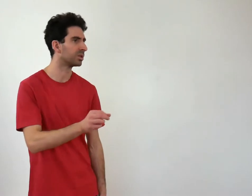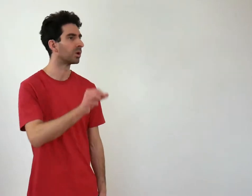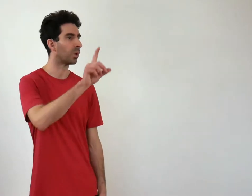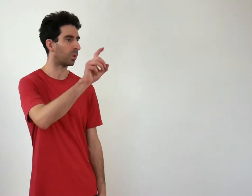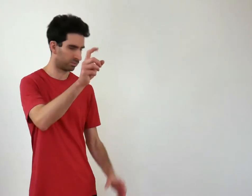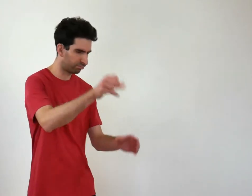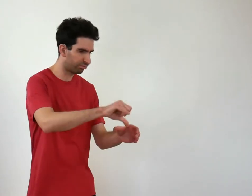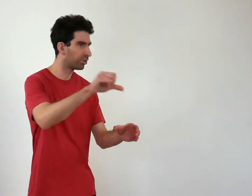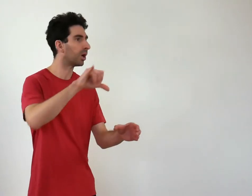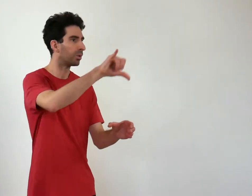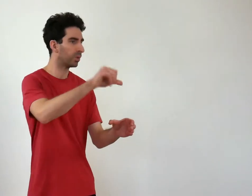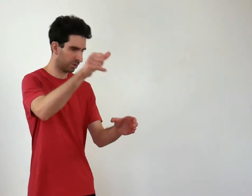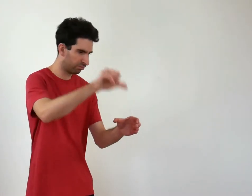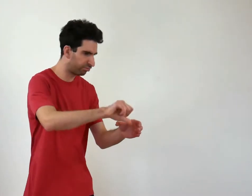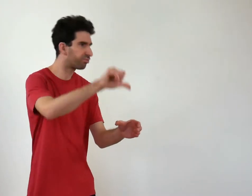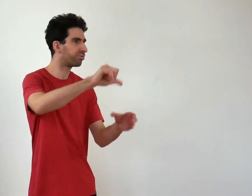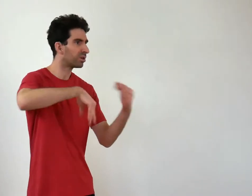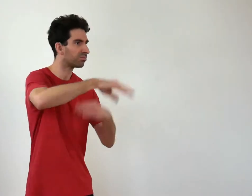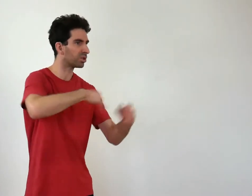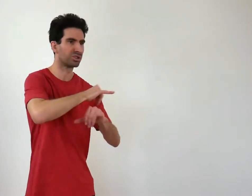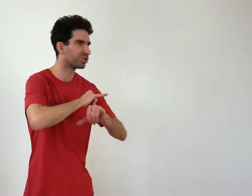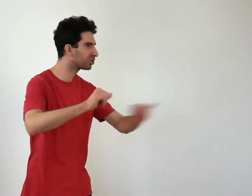l'eau et l'huile ne se mélangent jamais.